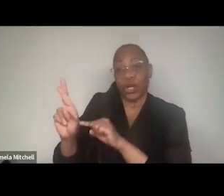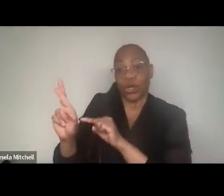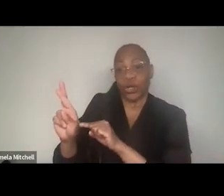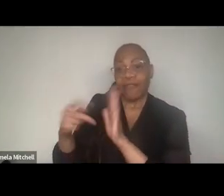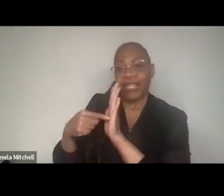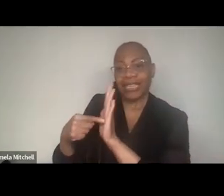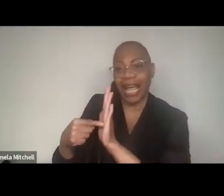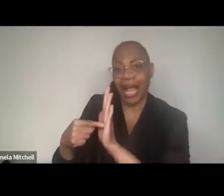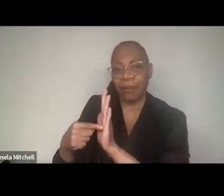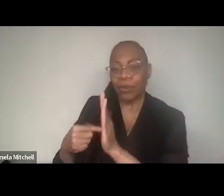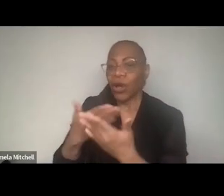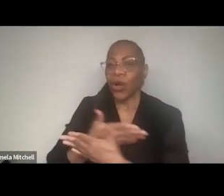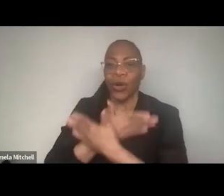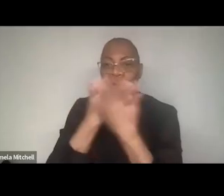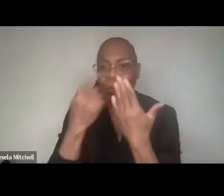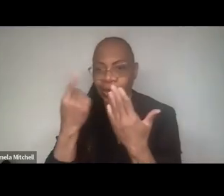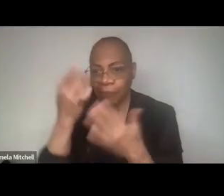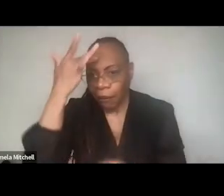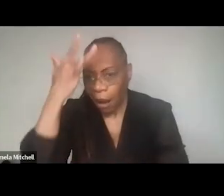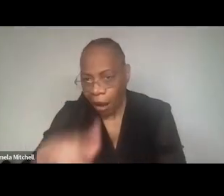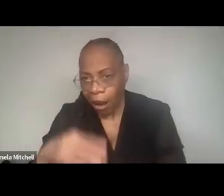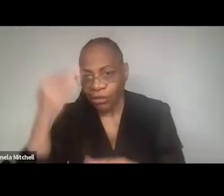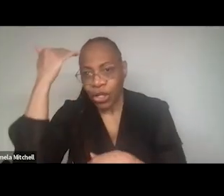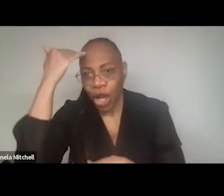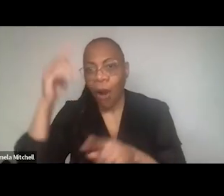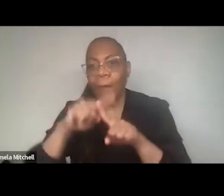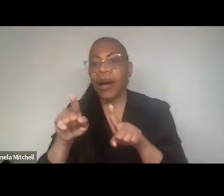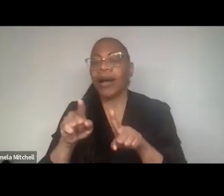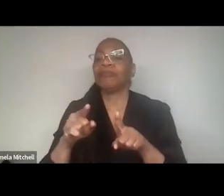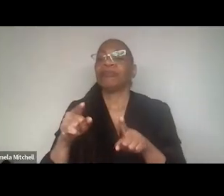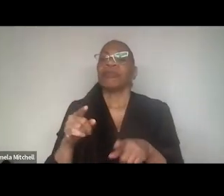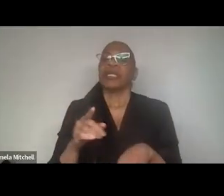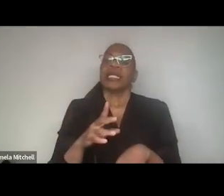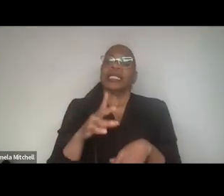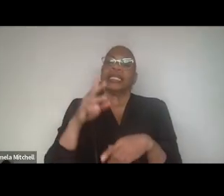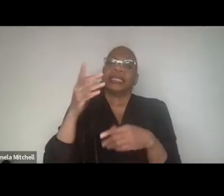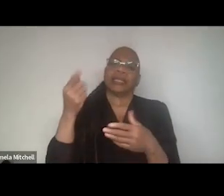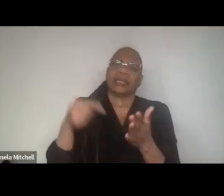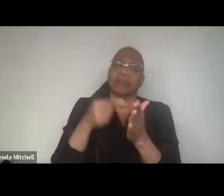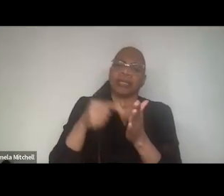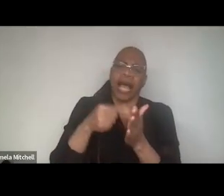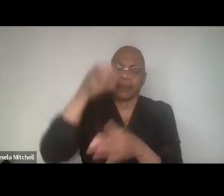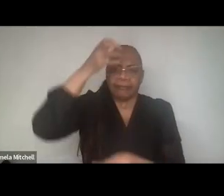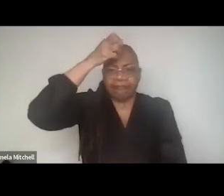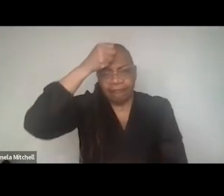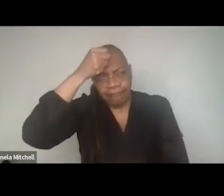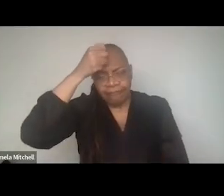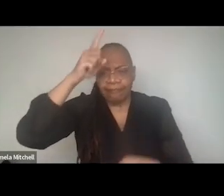que nada de esto es ciencia espacial. Los problemas de memoria afectan la capacidad para recordar cosas. Si no pueden concentrarse y persistir